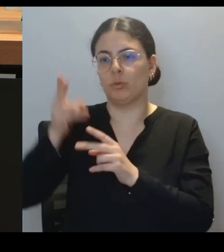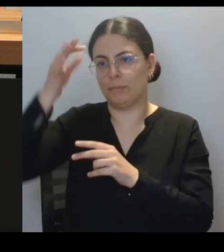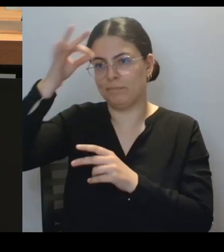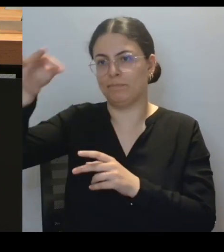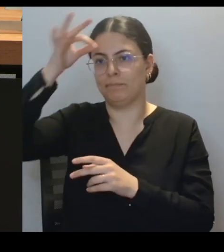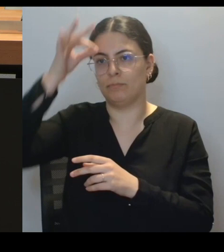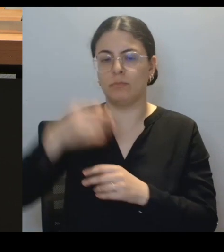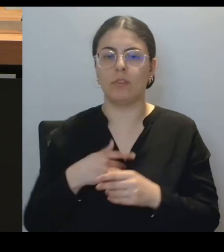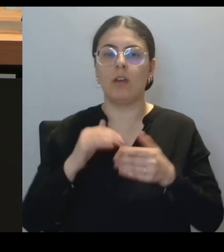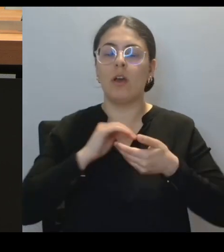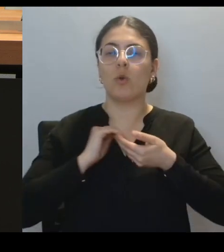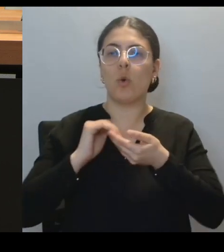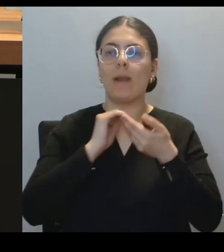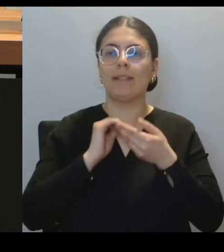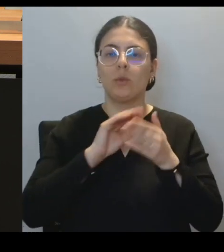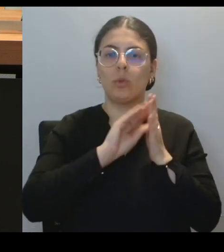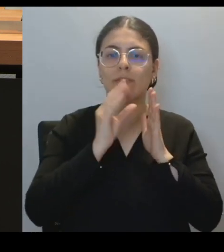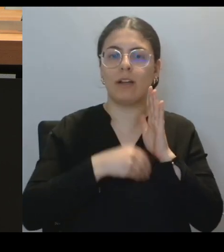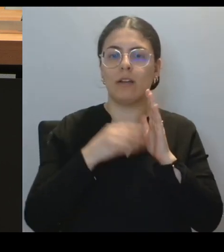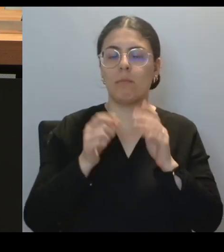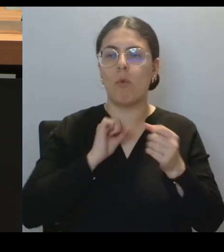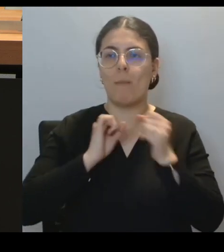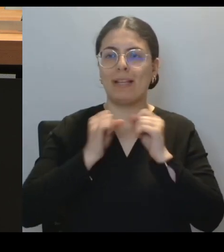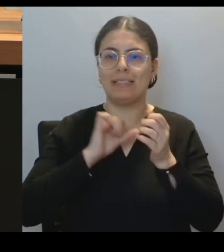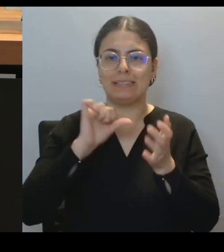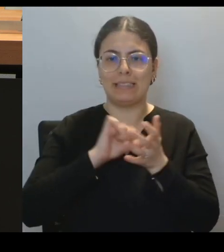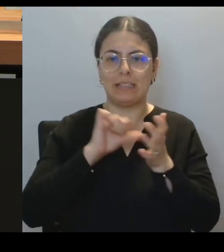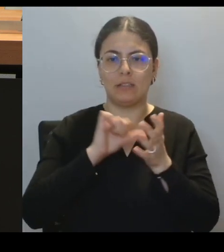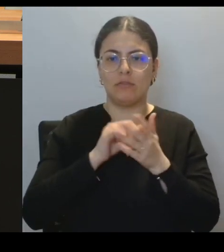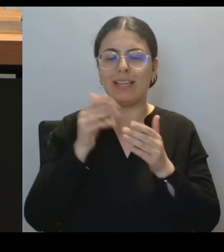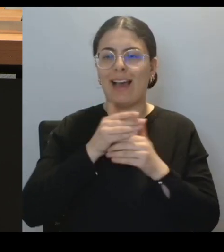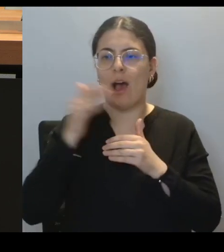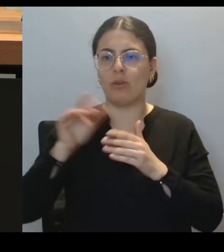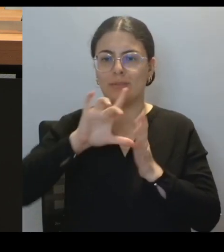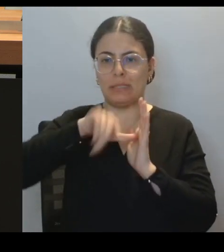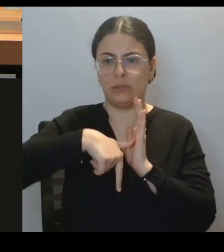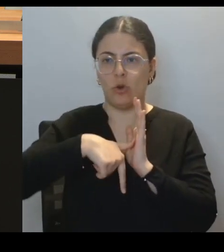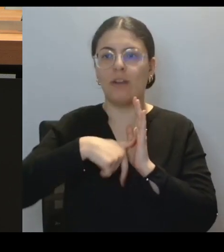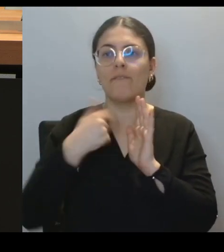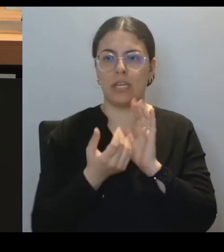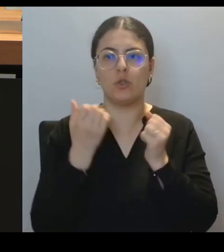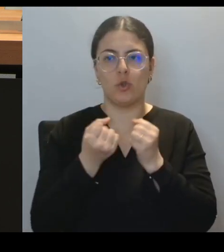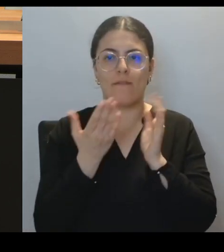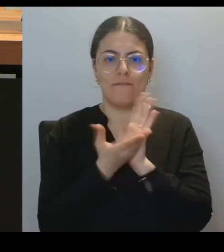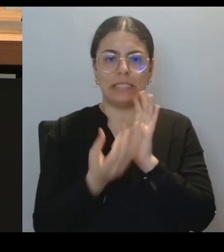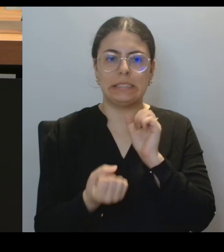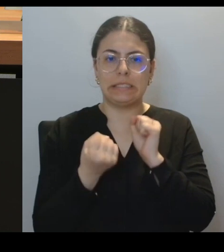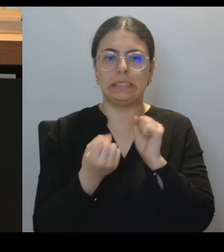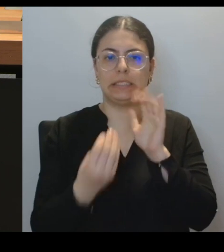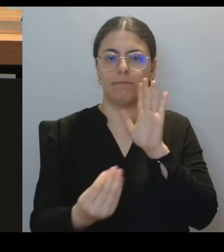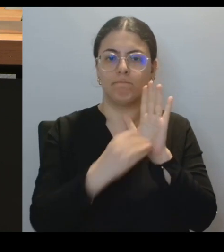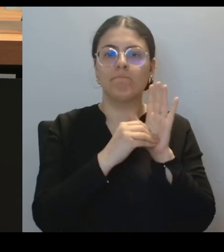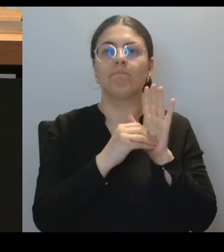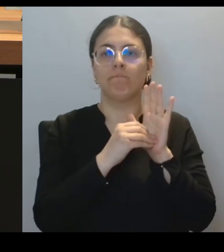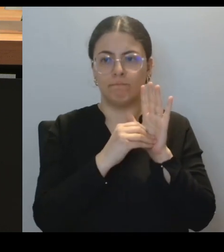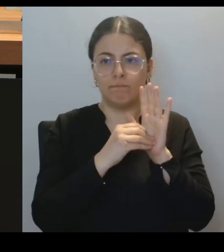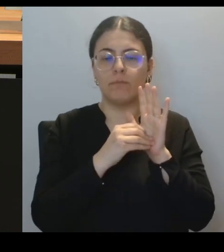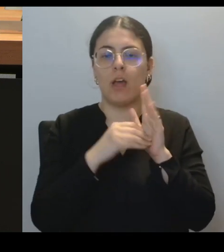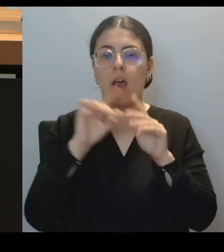den Außenbezirken festgehalten und dieses Vorhaben auch direkt mit der Bereitstellung von Bike und Carsharingangeboten